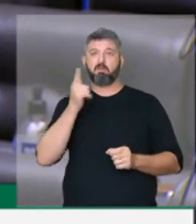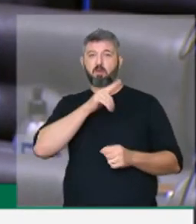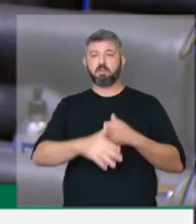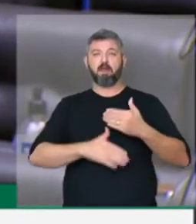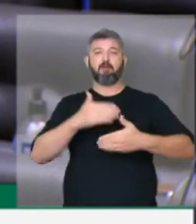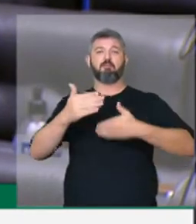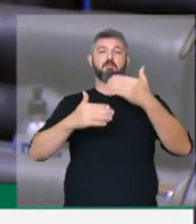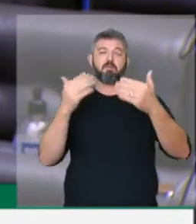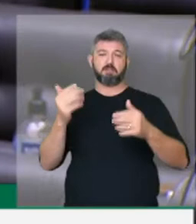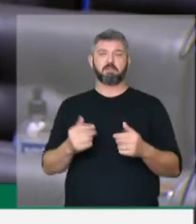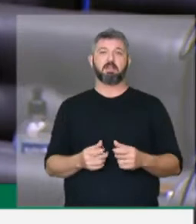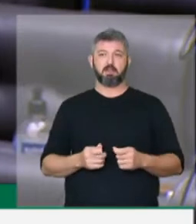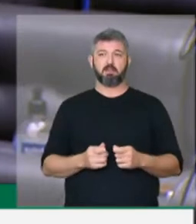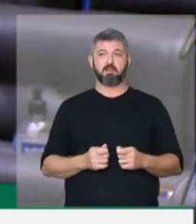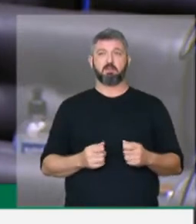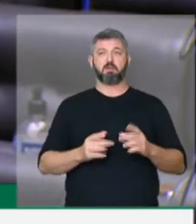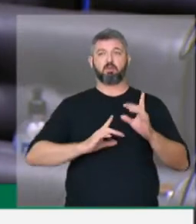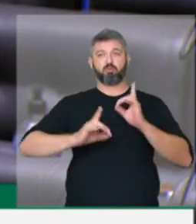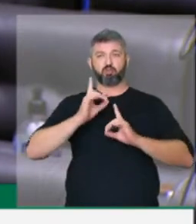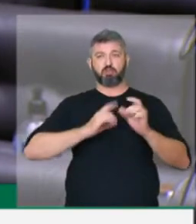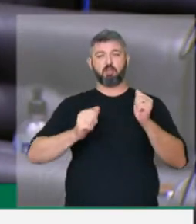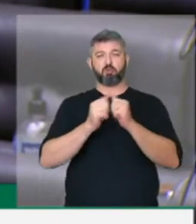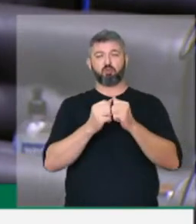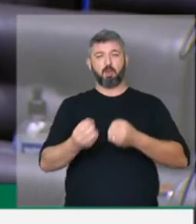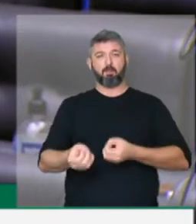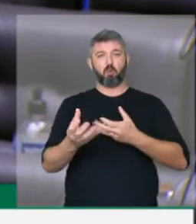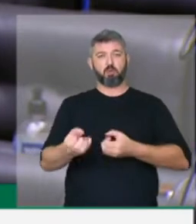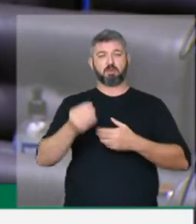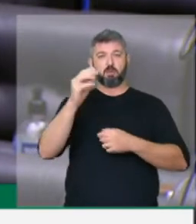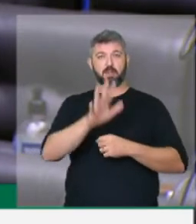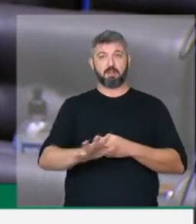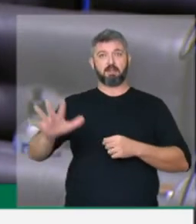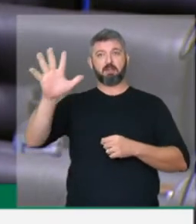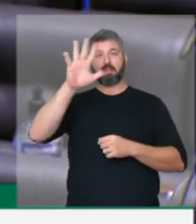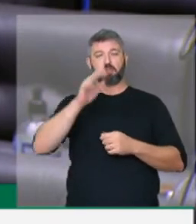PAUTA QUE DIALOGUE COM O SETOR PRODUTIVO NACIONAL ESTIMULANDO O CRESCIMENTO E AUTOMATICAMENTE A GERAÇÃO DE